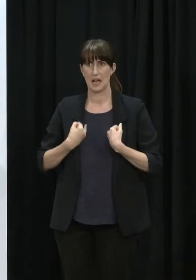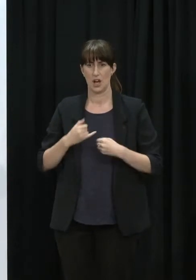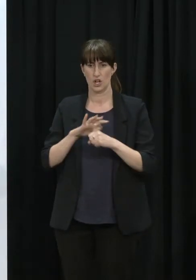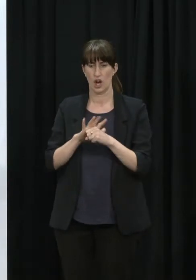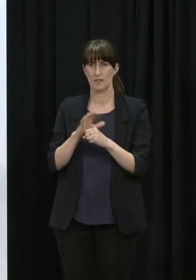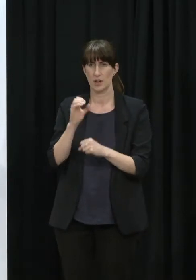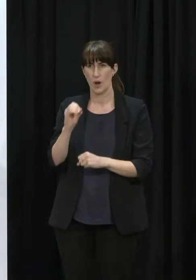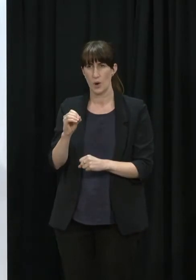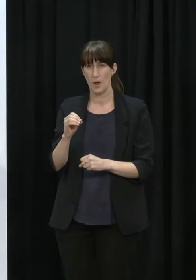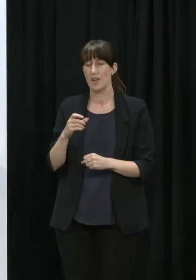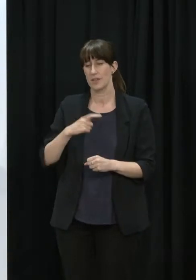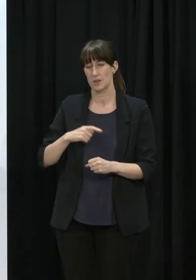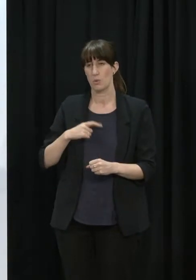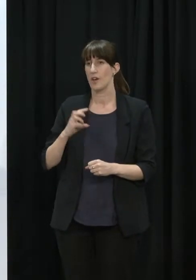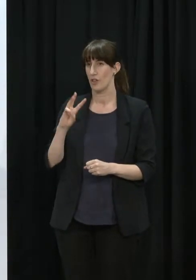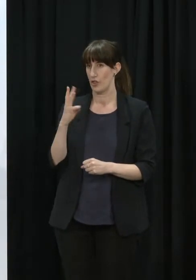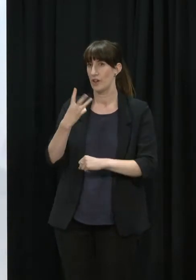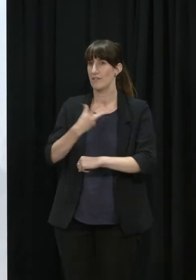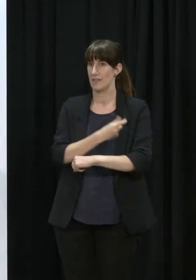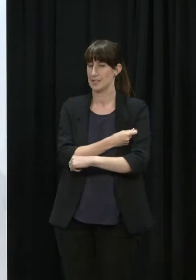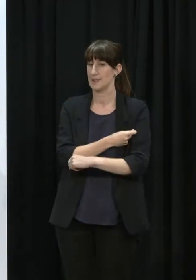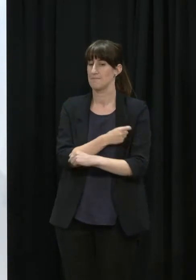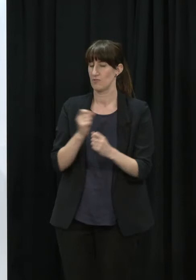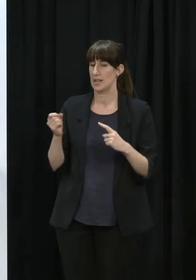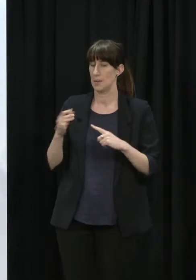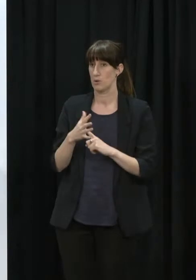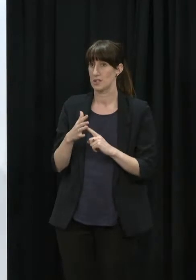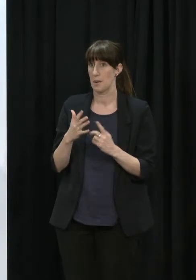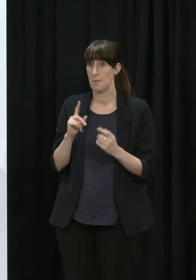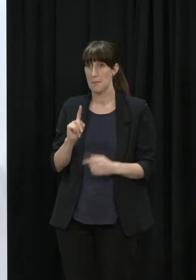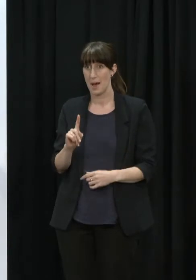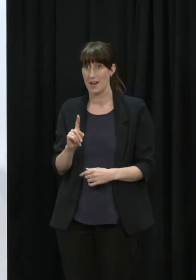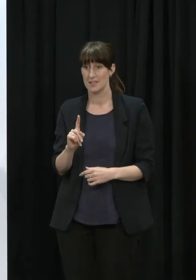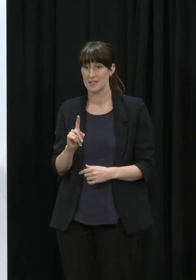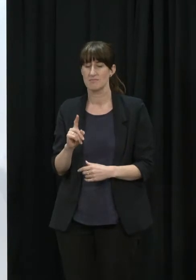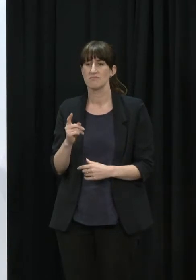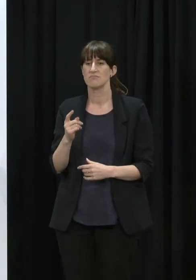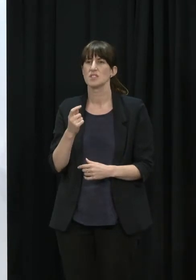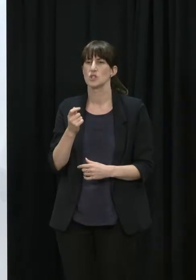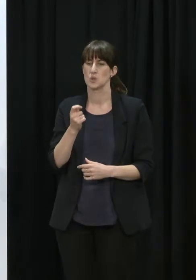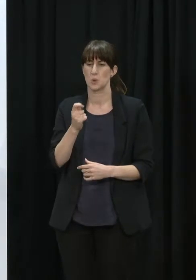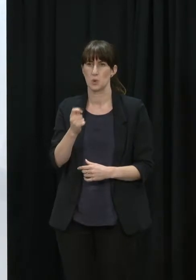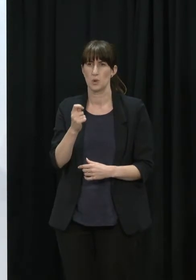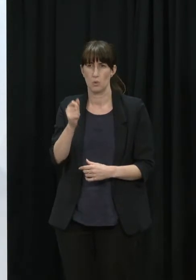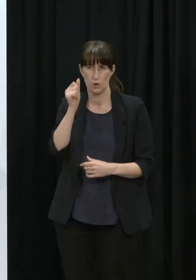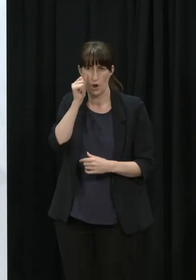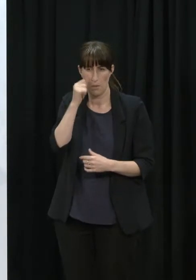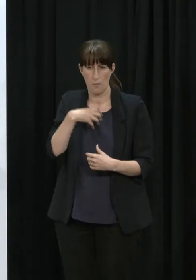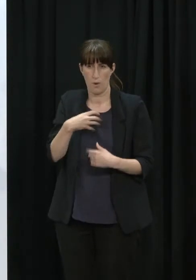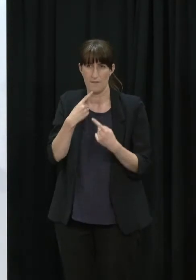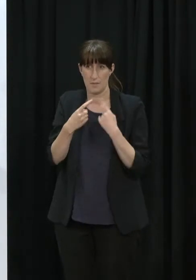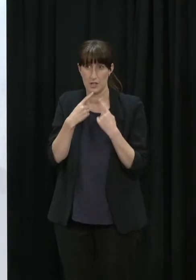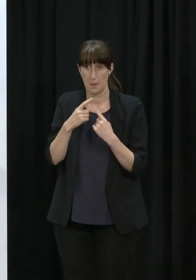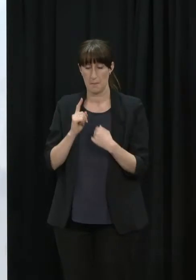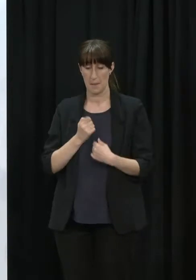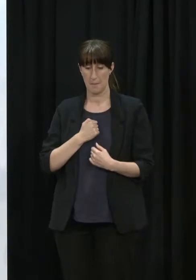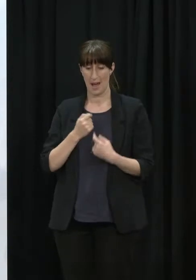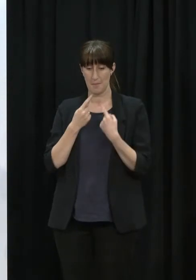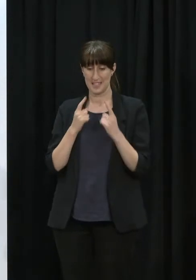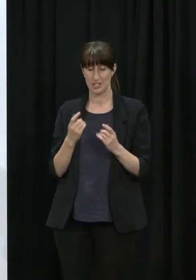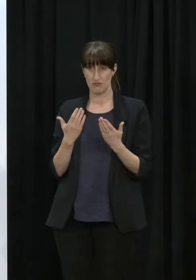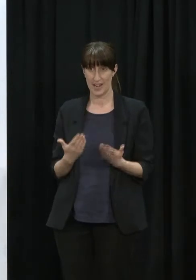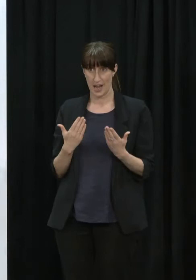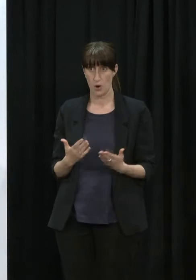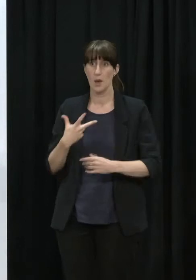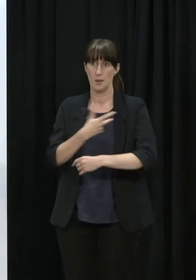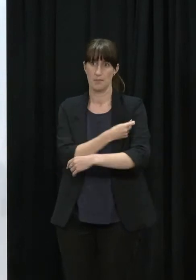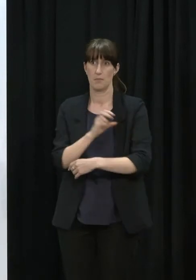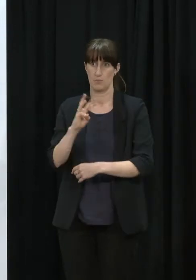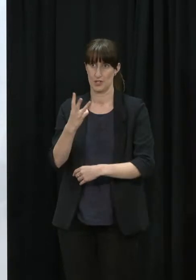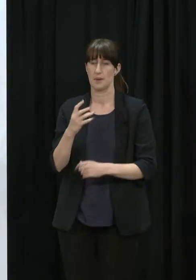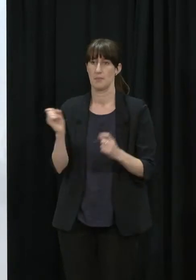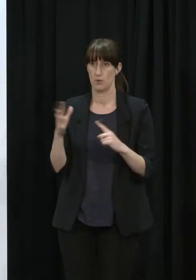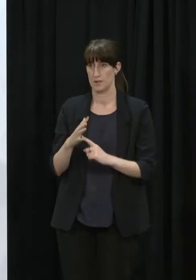ka whiwhi. Kua kite matou i nga